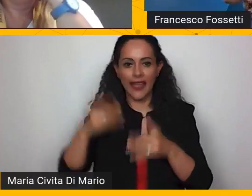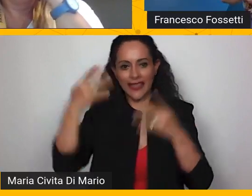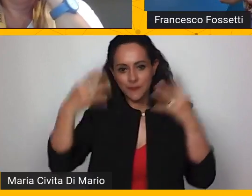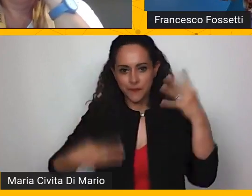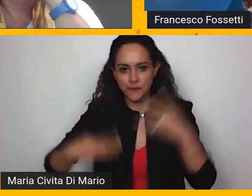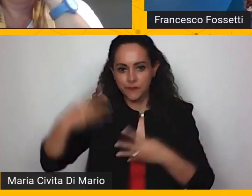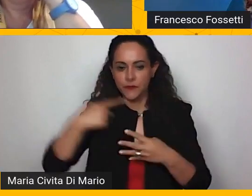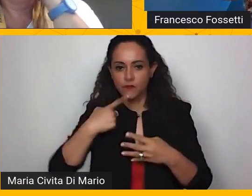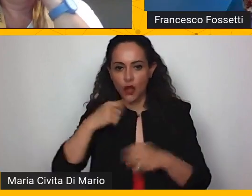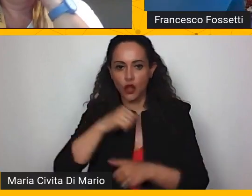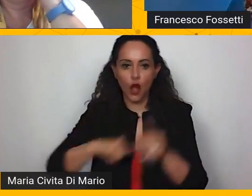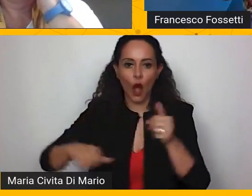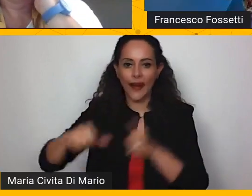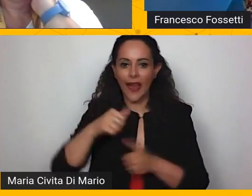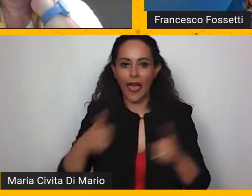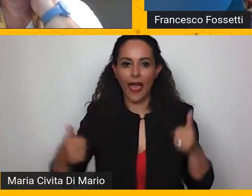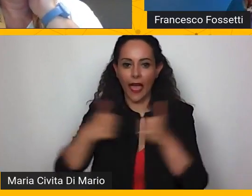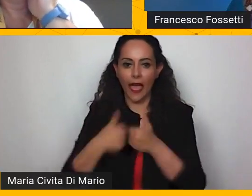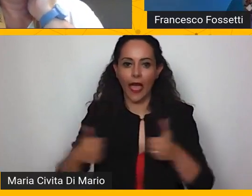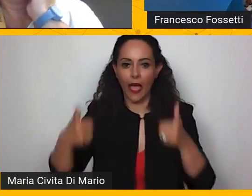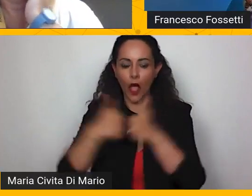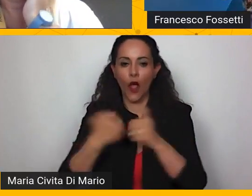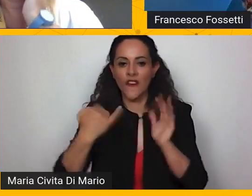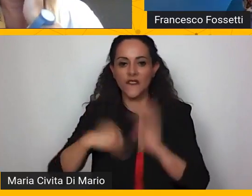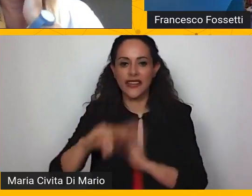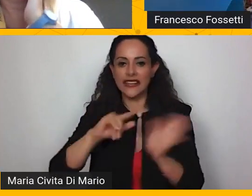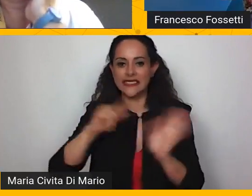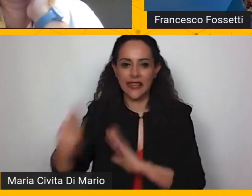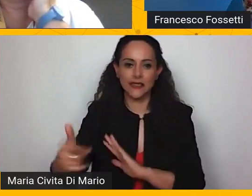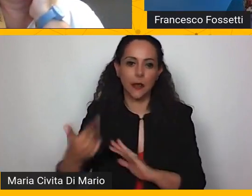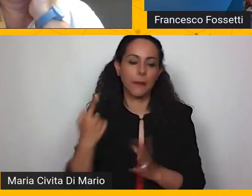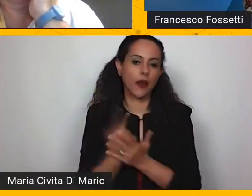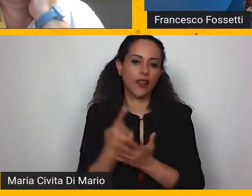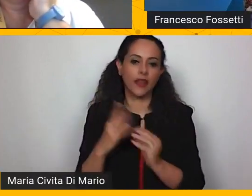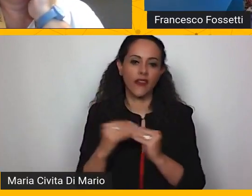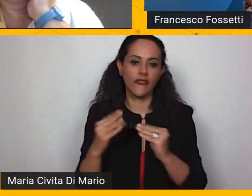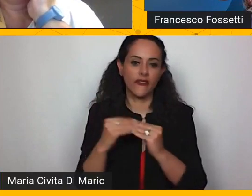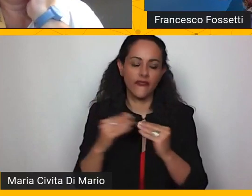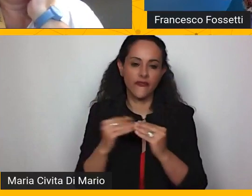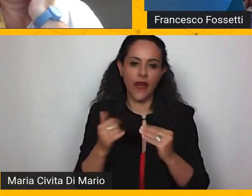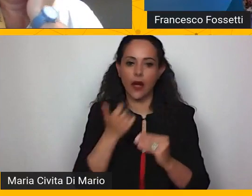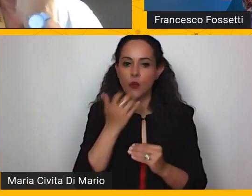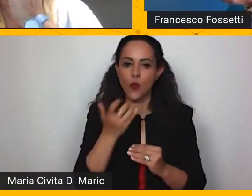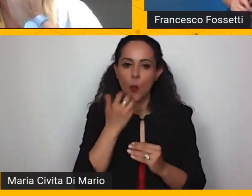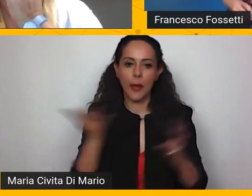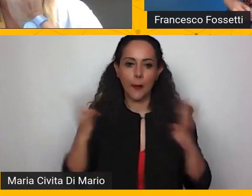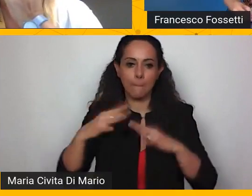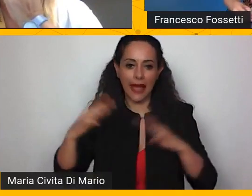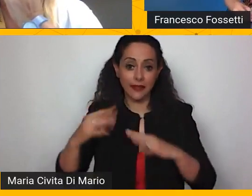torneistica ufficiale interna per cui nei fine settimana si